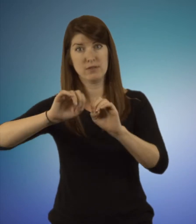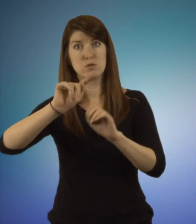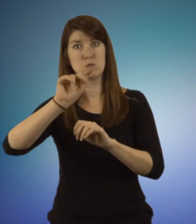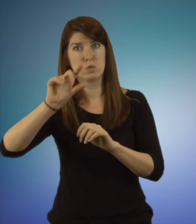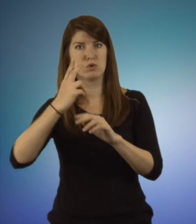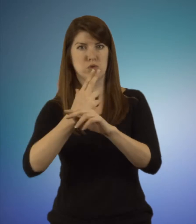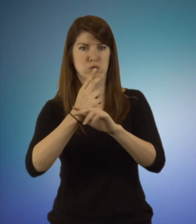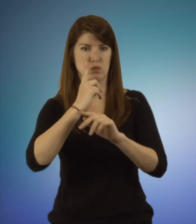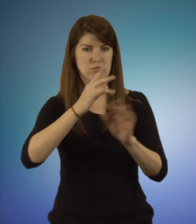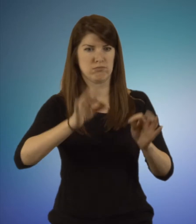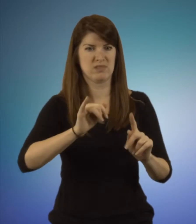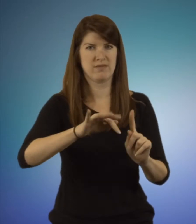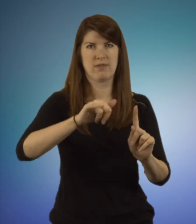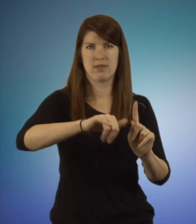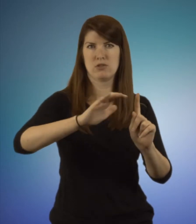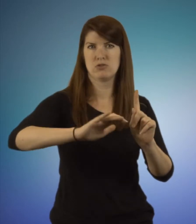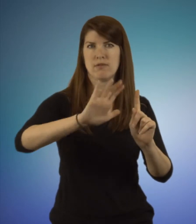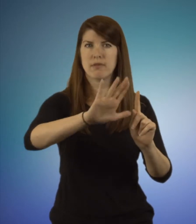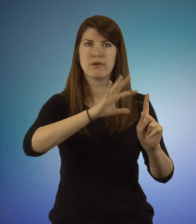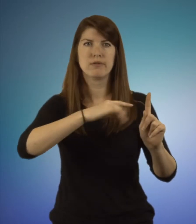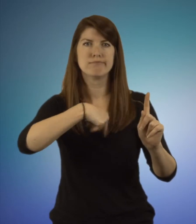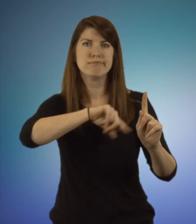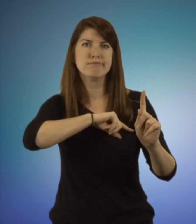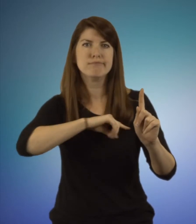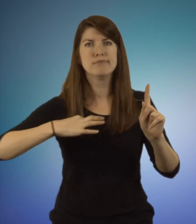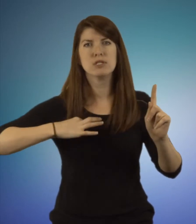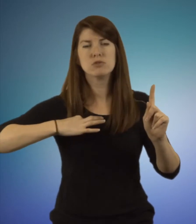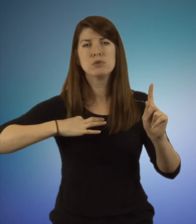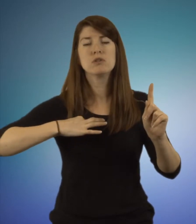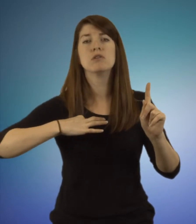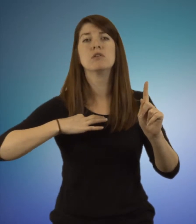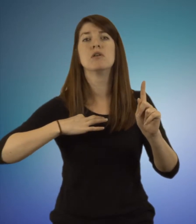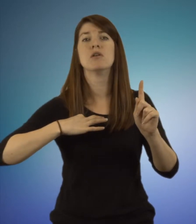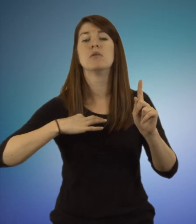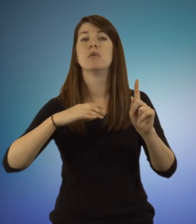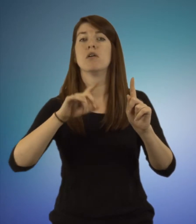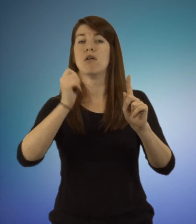determinará la elegibilidad para un niño Se utiliza para determinar si el niño...